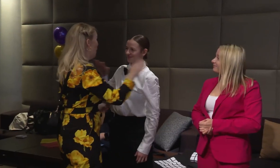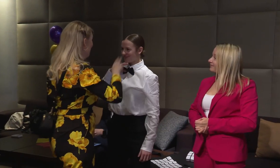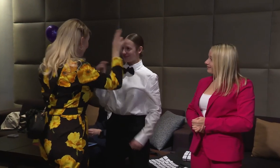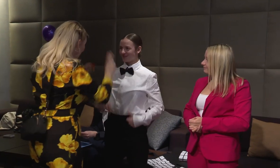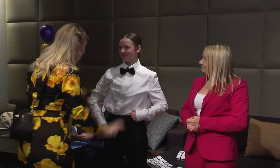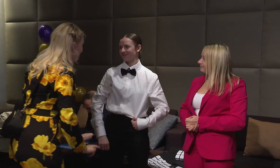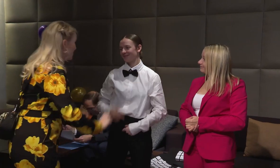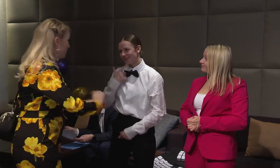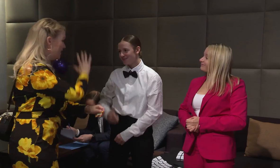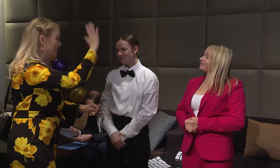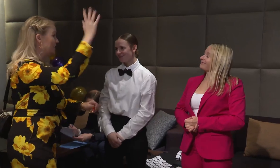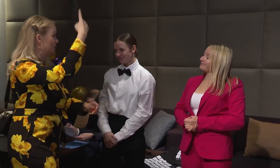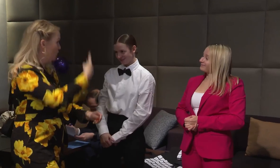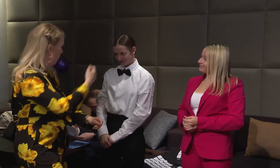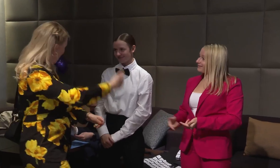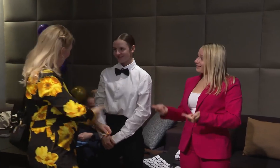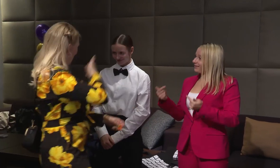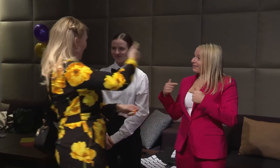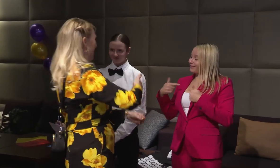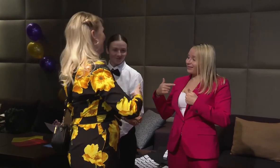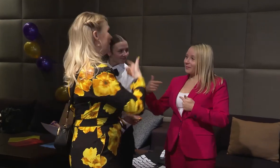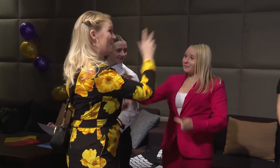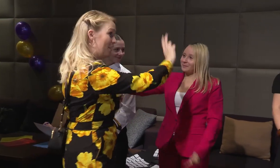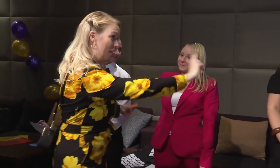Paljon onnea, 20 vuotta, onnea onnea...